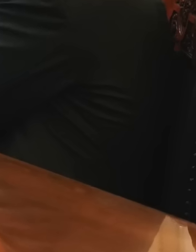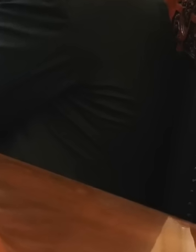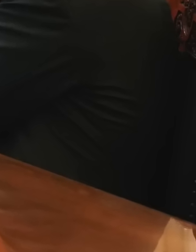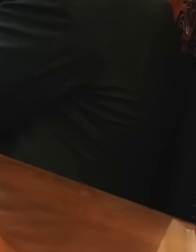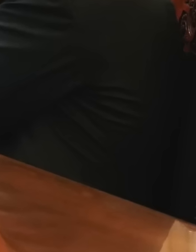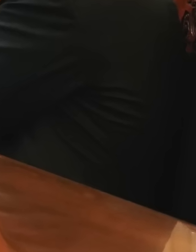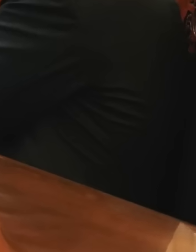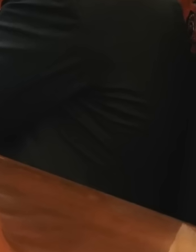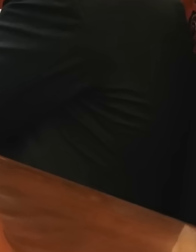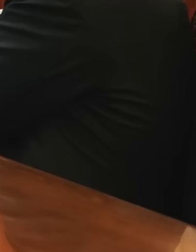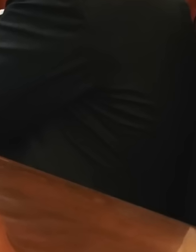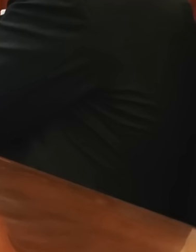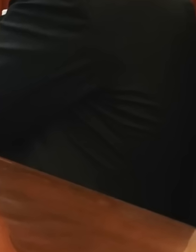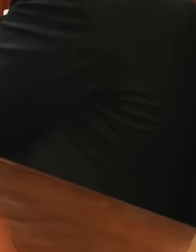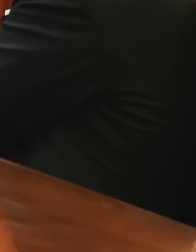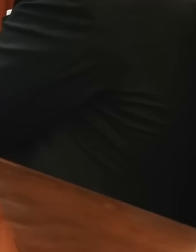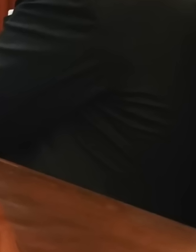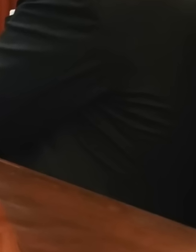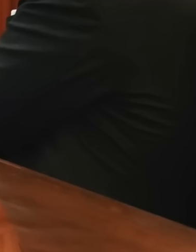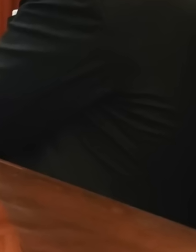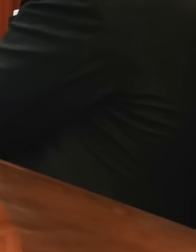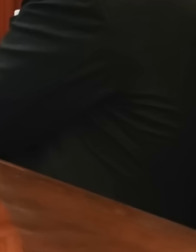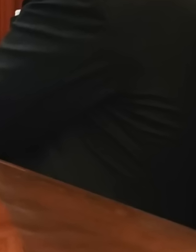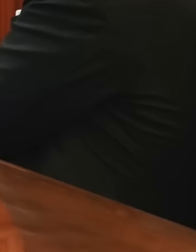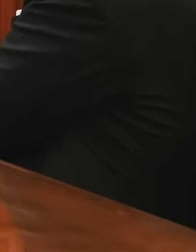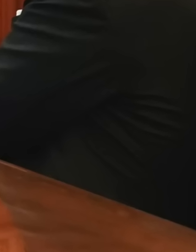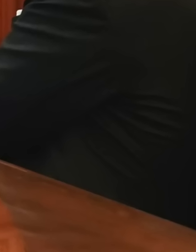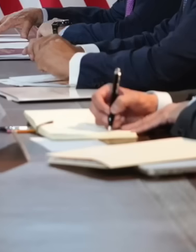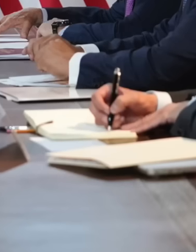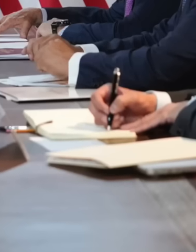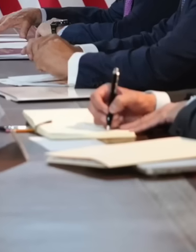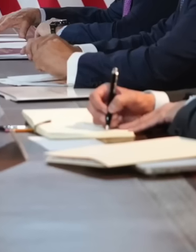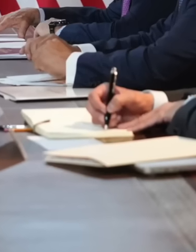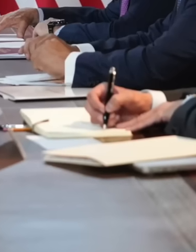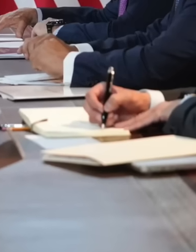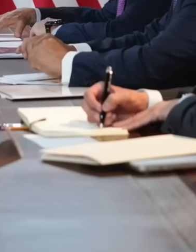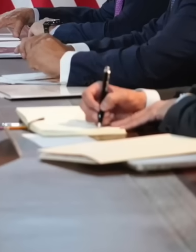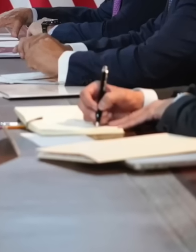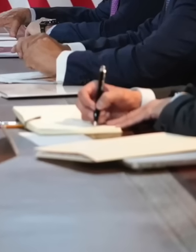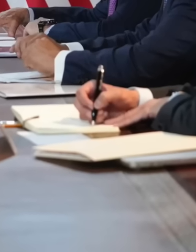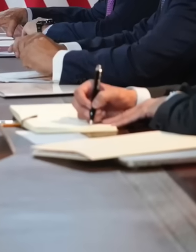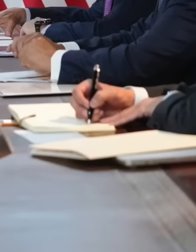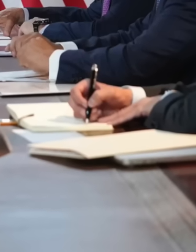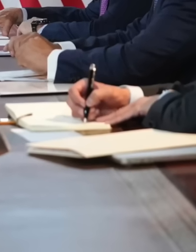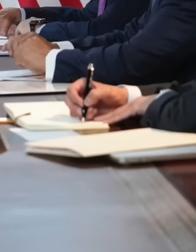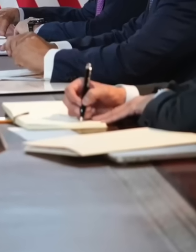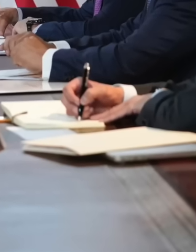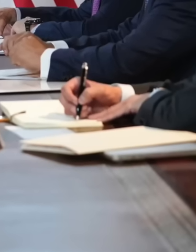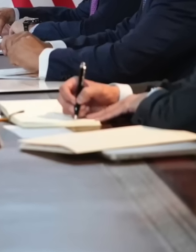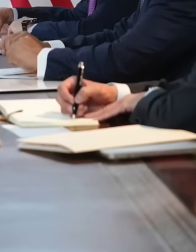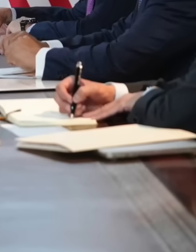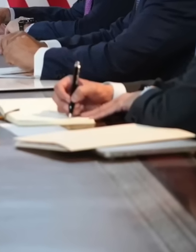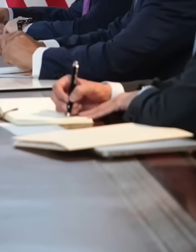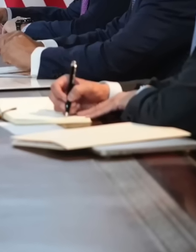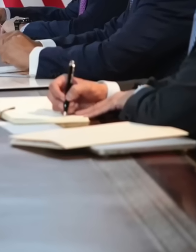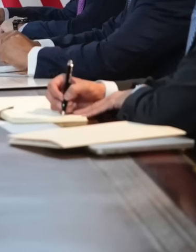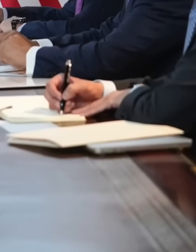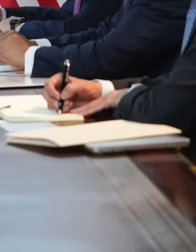en el Departamento de Estado del gobierno del presidente Trump y dicho por él pues a buscar